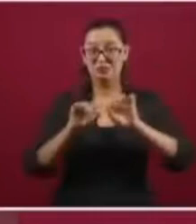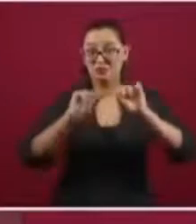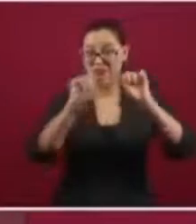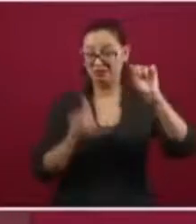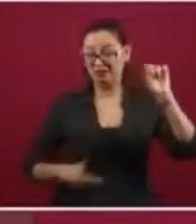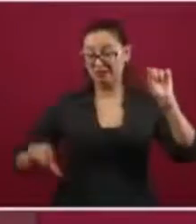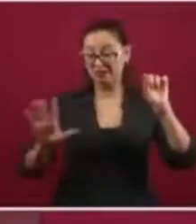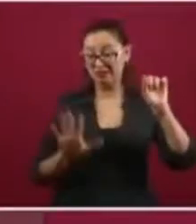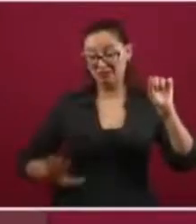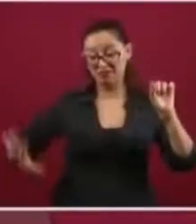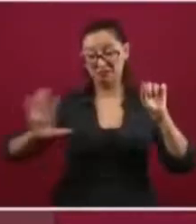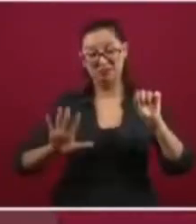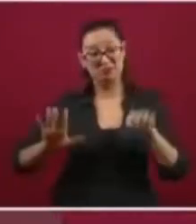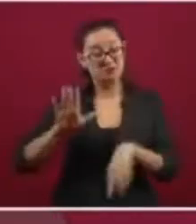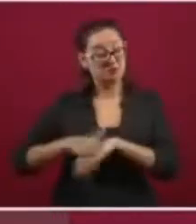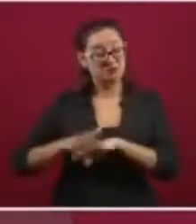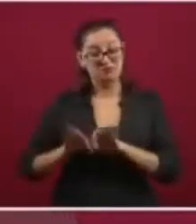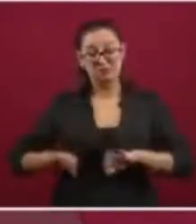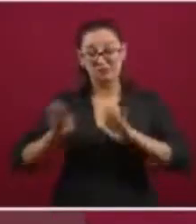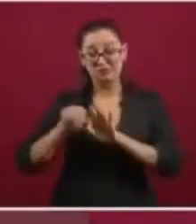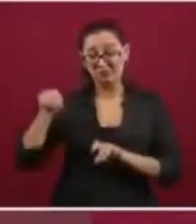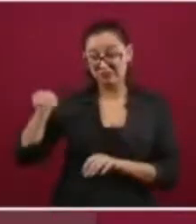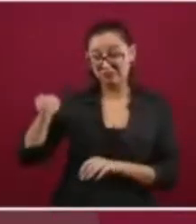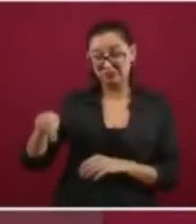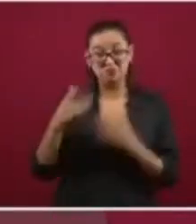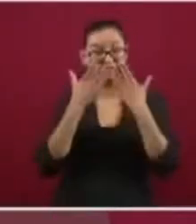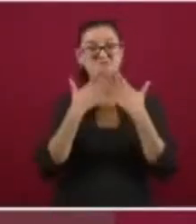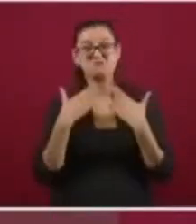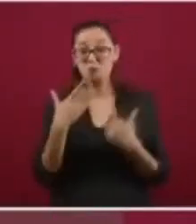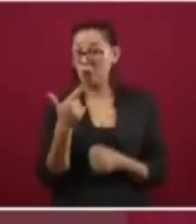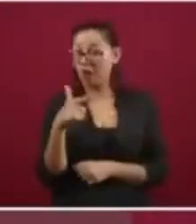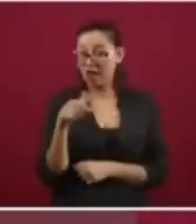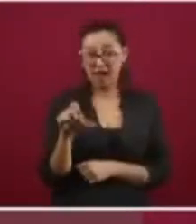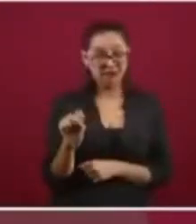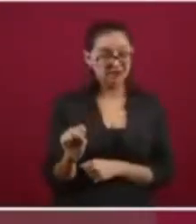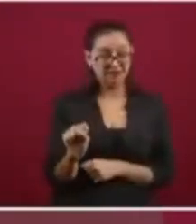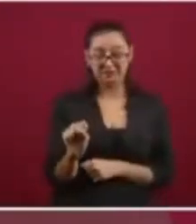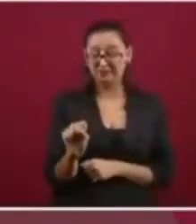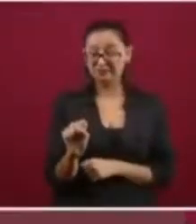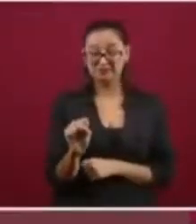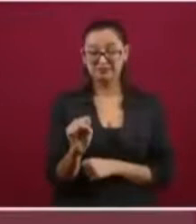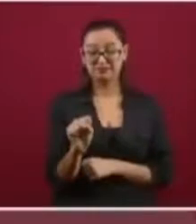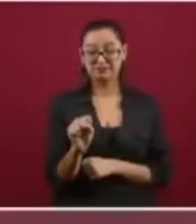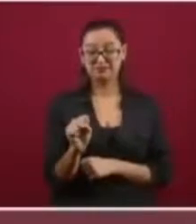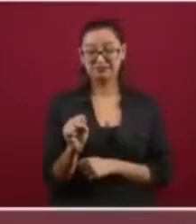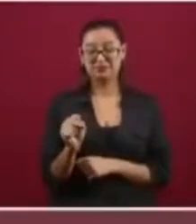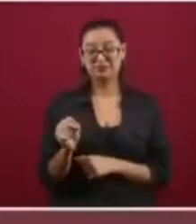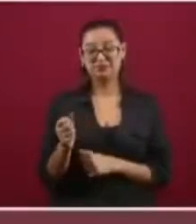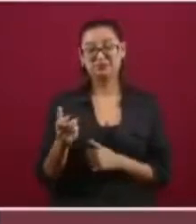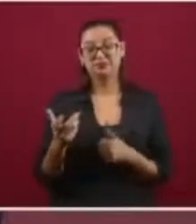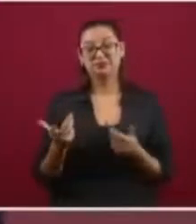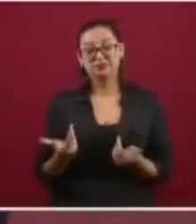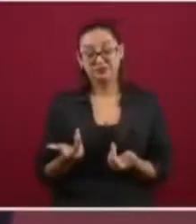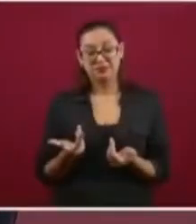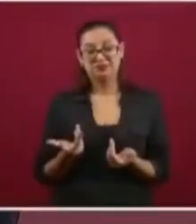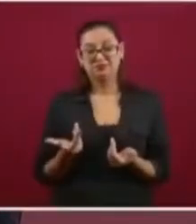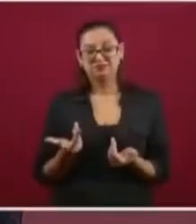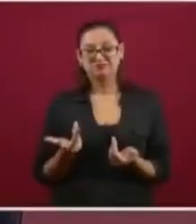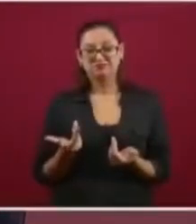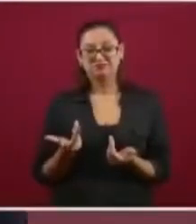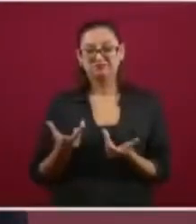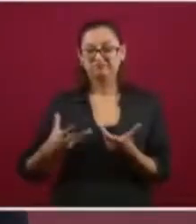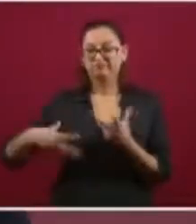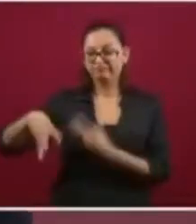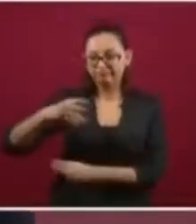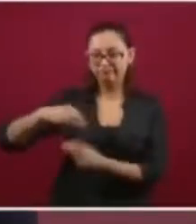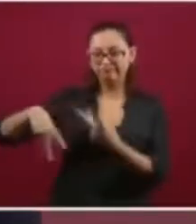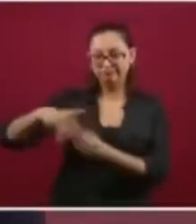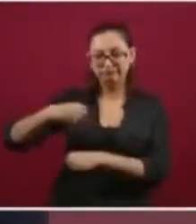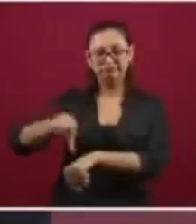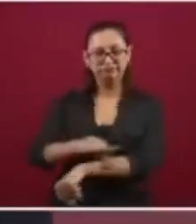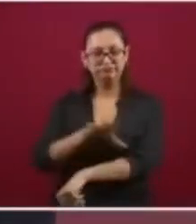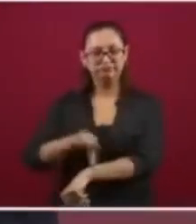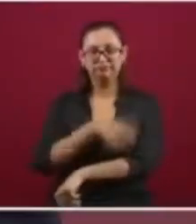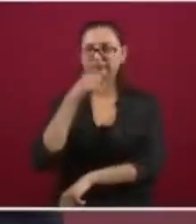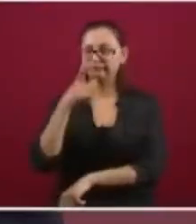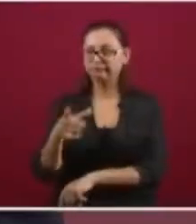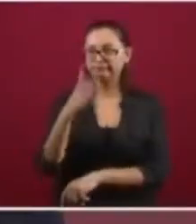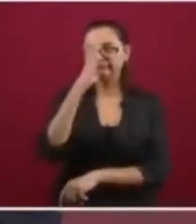no tenemos gas y debido a eso no se genera la suficiente energía eléctrica y tenemos